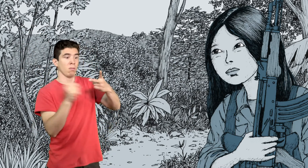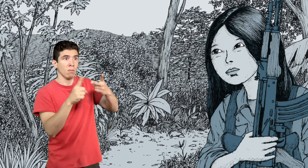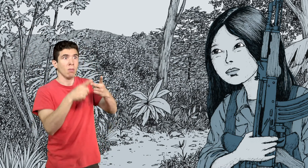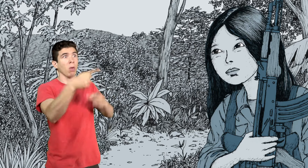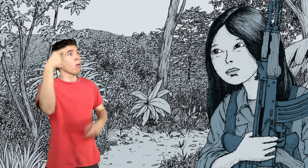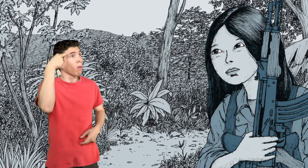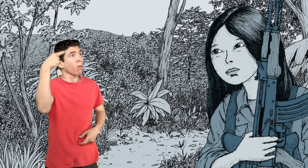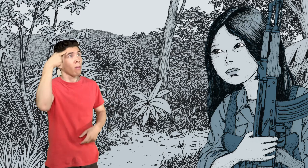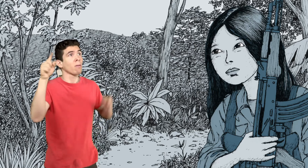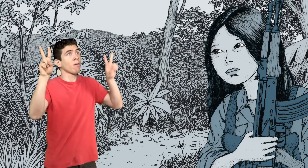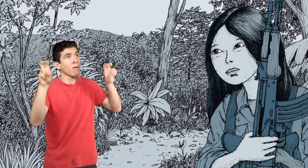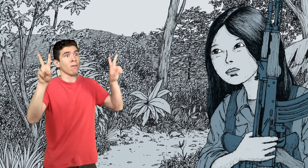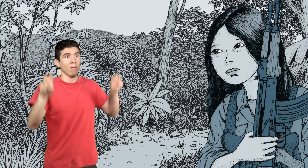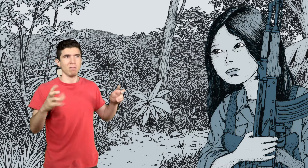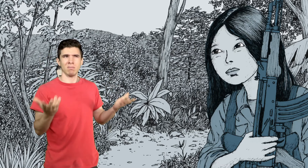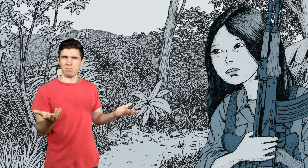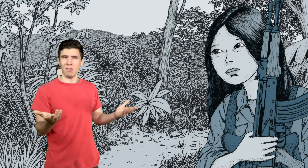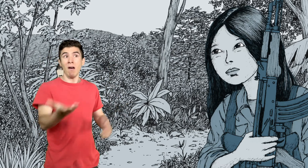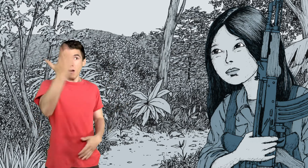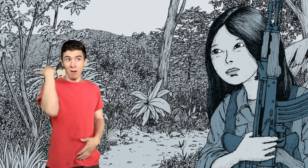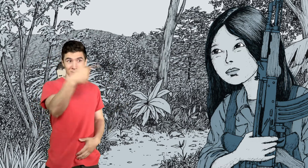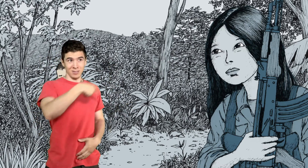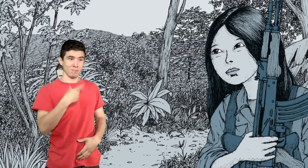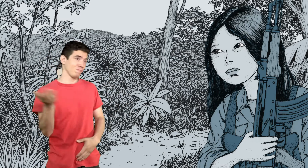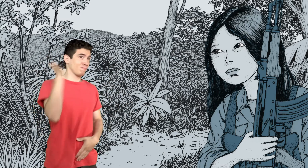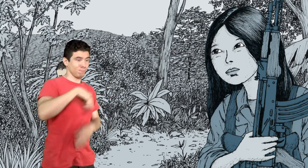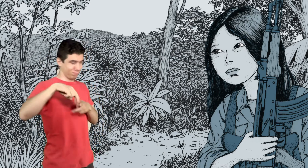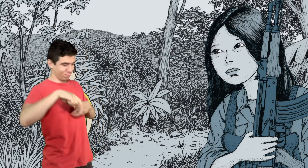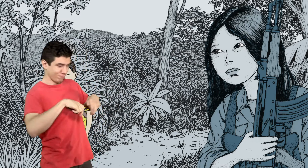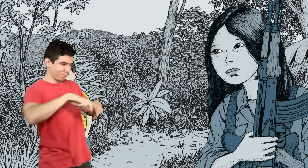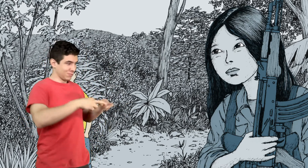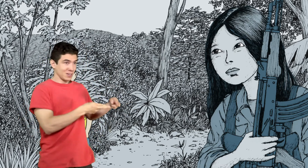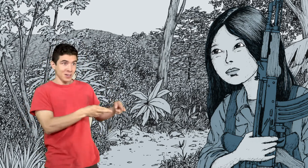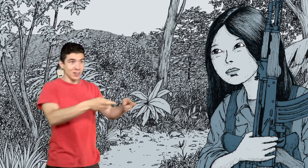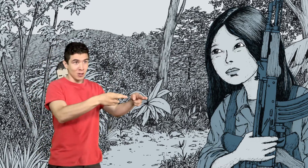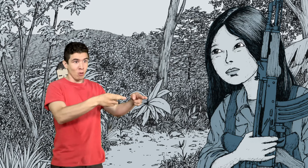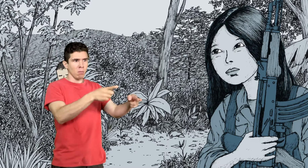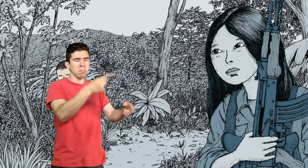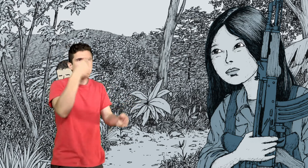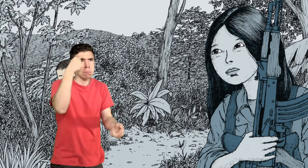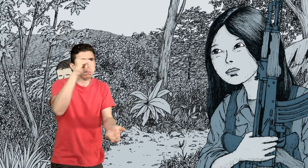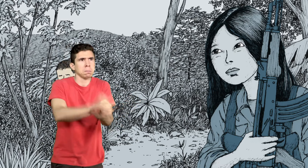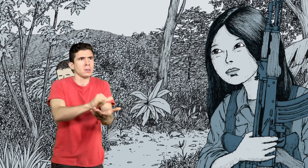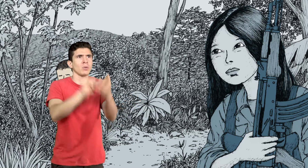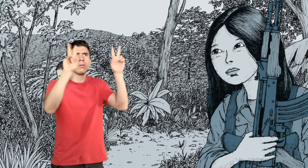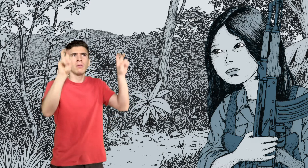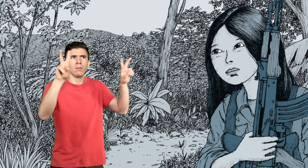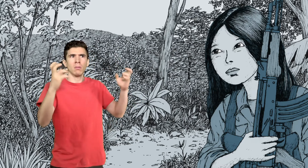y piensas en el mismo tema, desde que estábamos en el río,